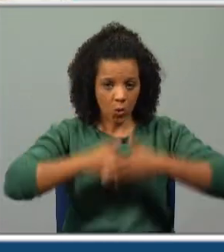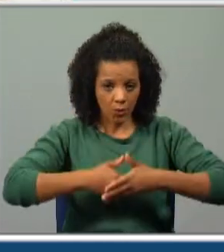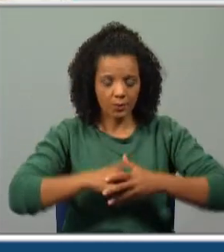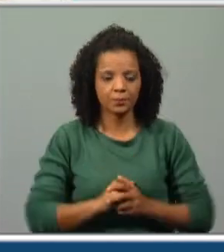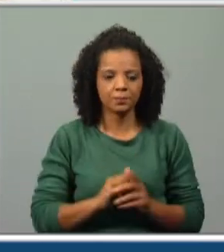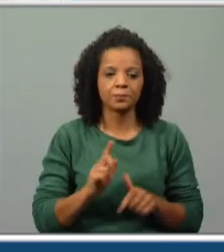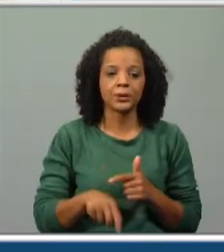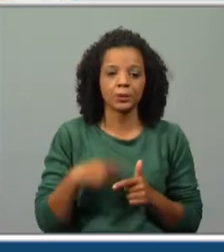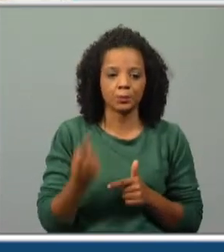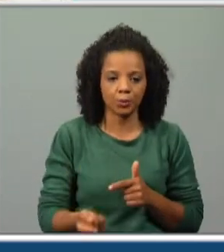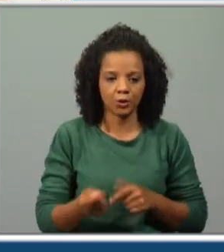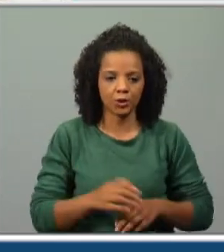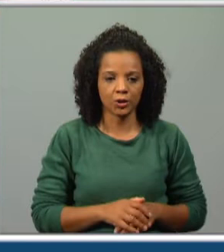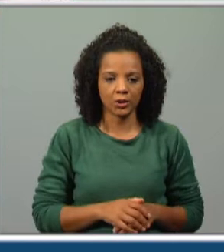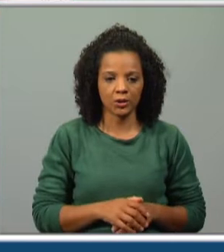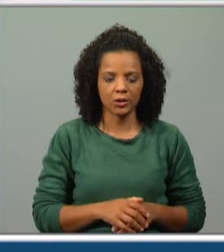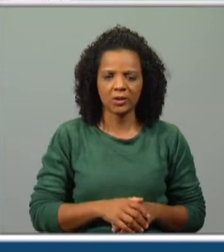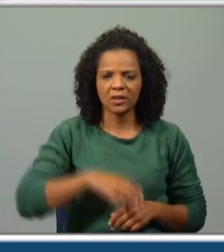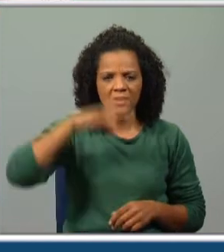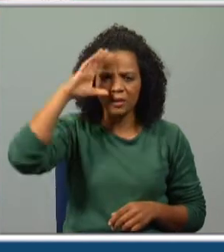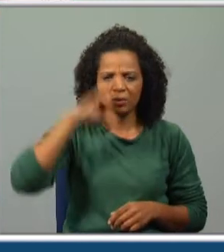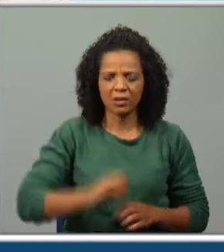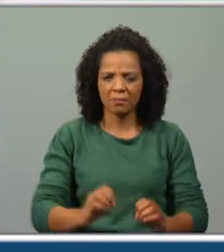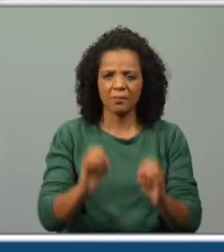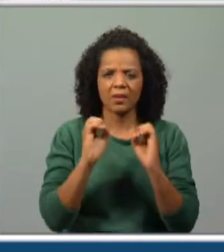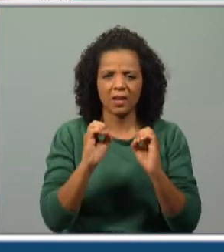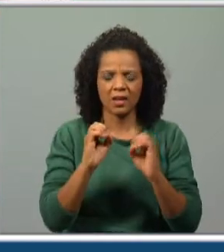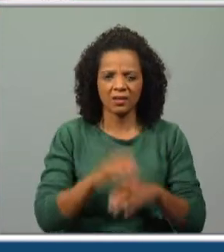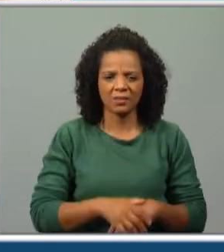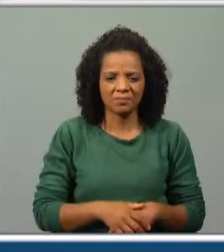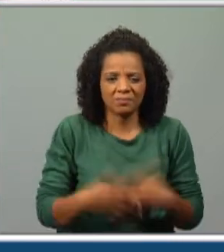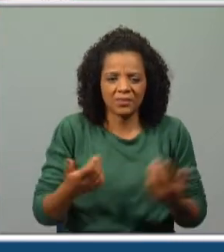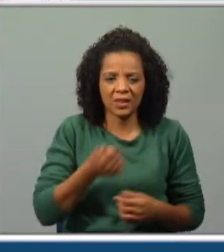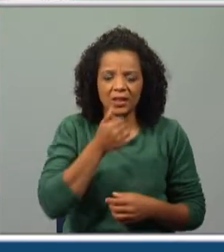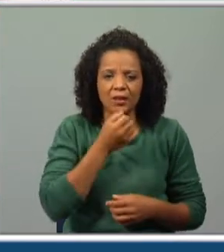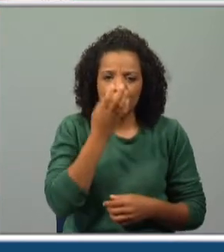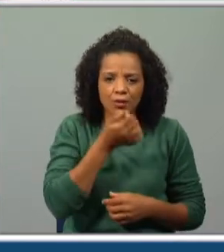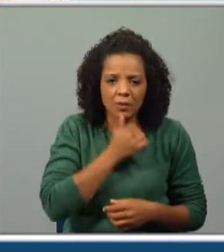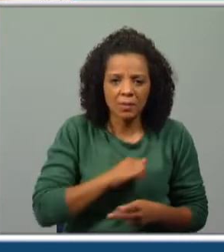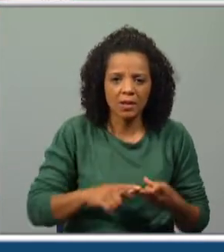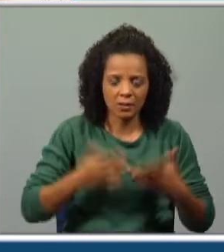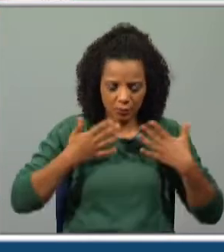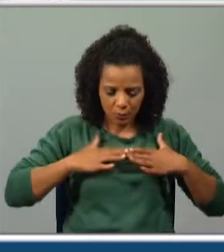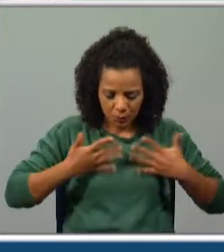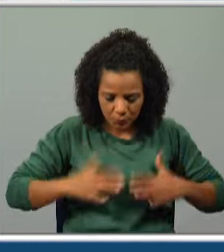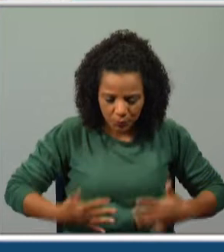temos não sabe nada e estadição nem bugavilhas nem vestidos nem brincadeiras 我們什麼都不知道，也沒有站小飾品既不是衣服也不是遊戲